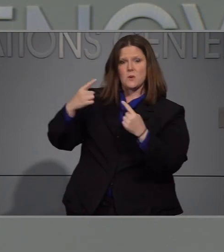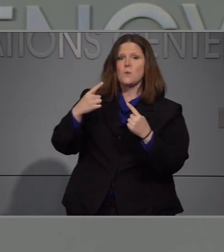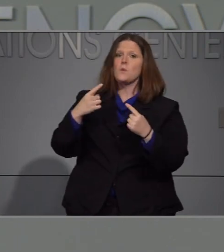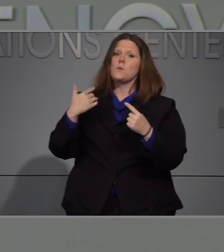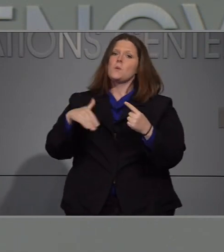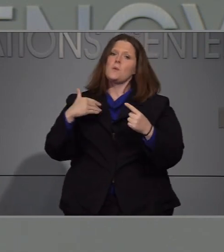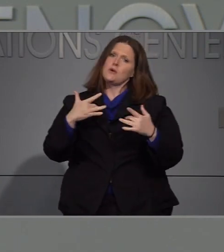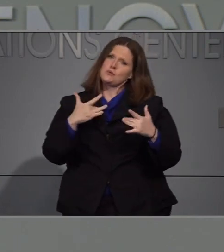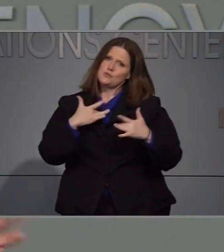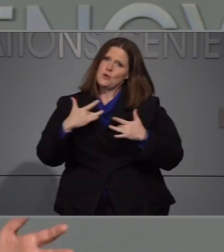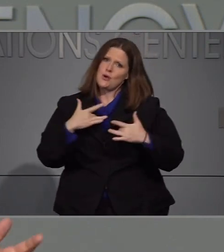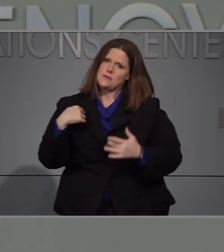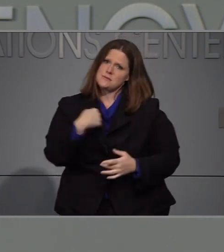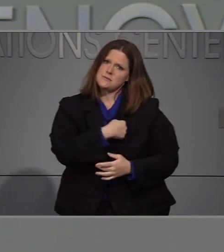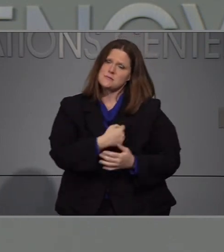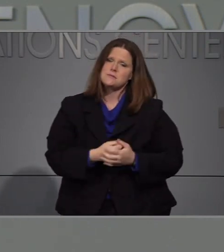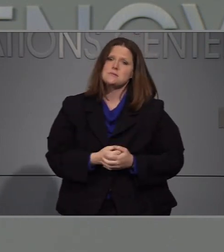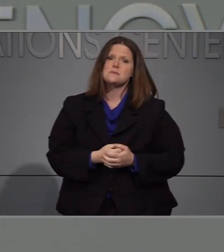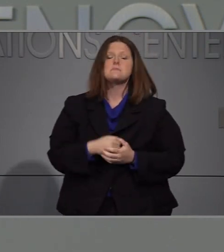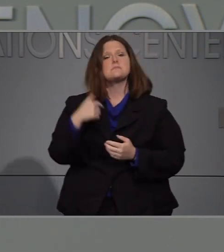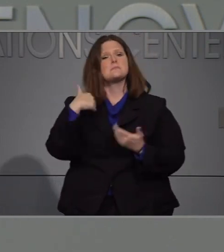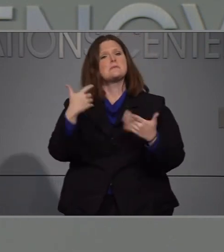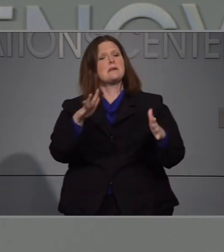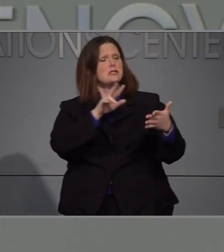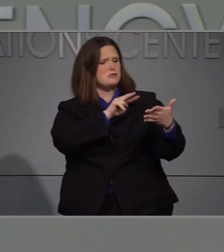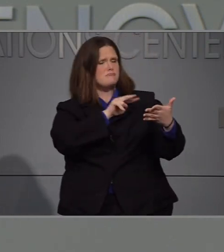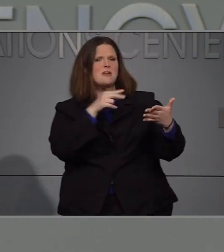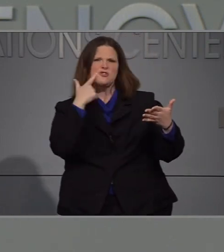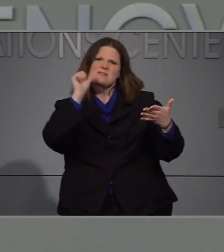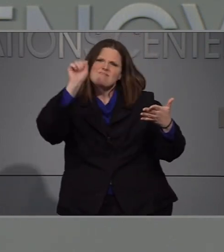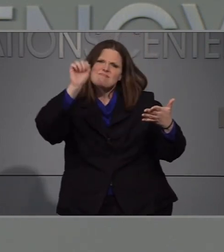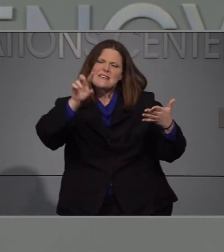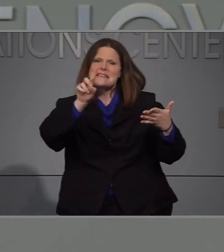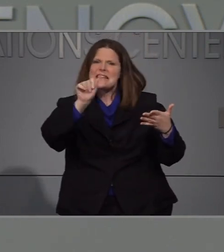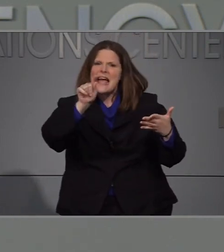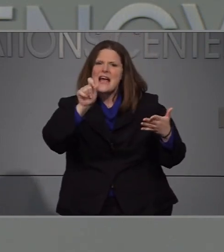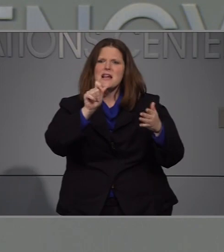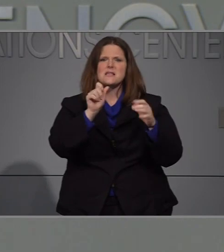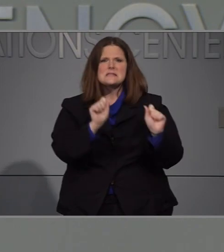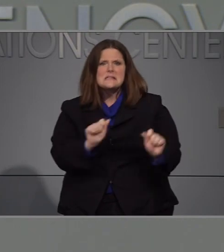porque hemos visto un aumento de índice de casos. Acabo de repasar todas las cifras